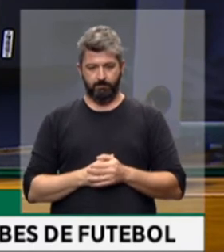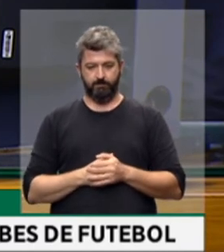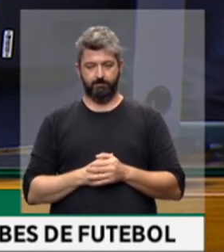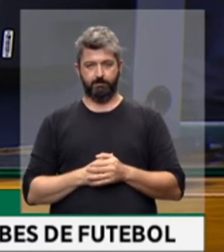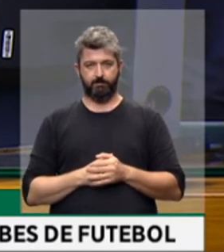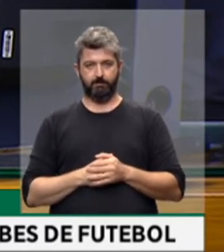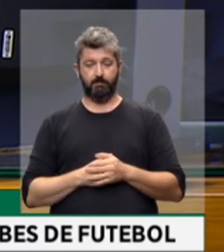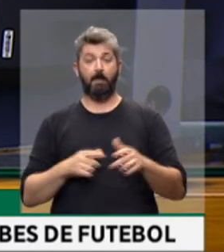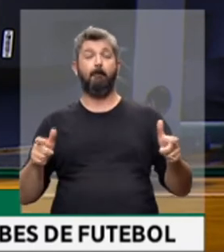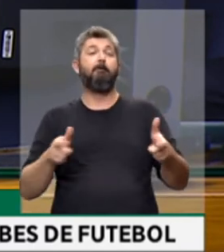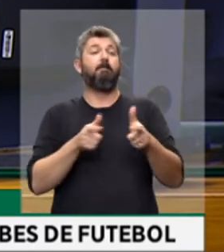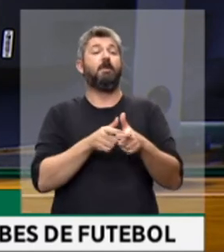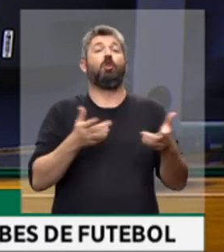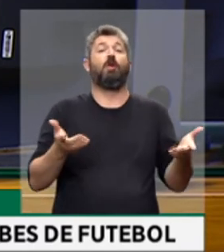VOTA O PV ? DEPUTADO